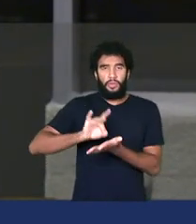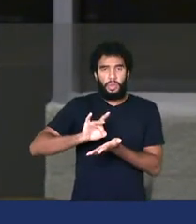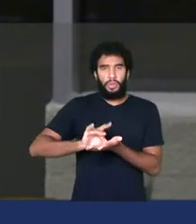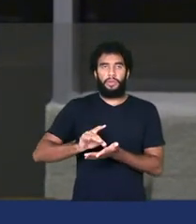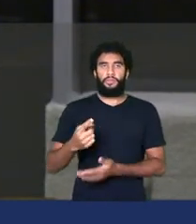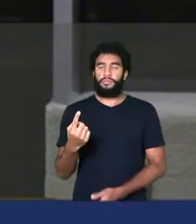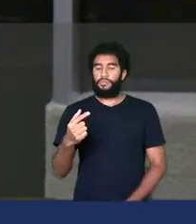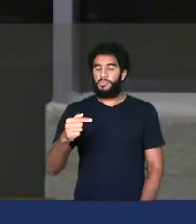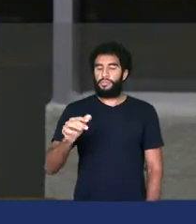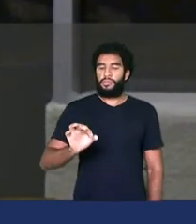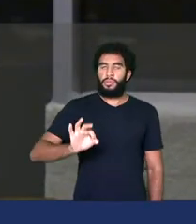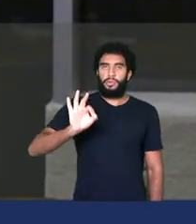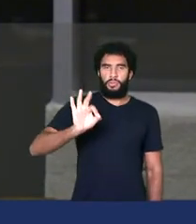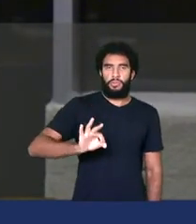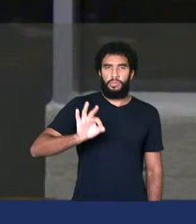MUNICÍPIOS, PARA A SAÚDE PÚ